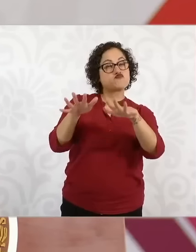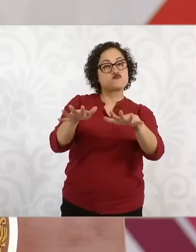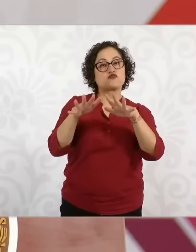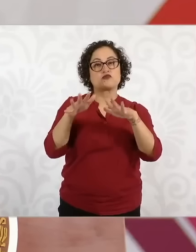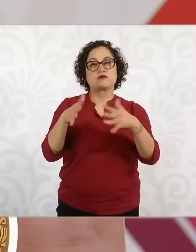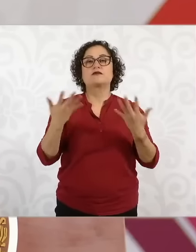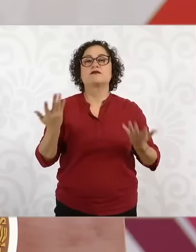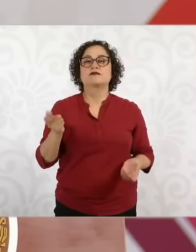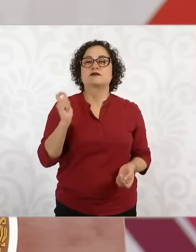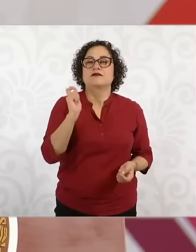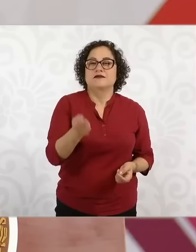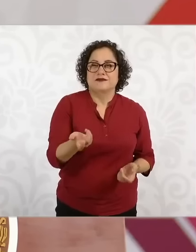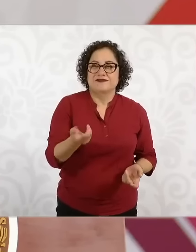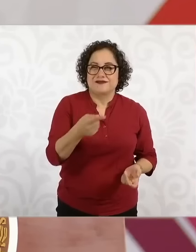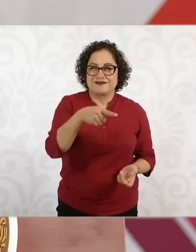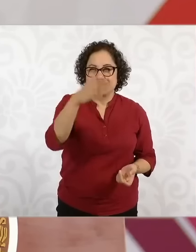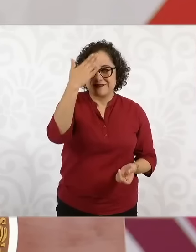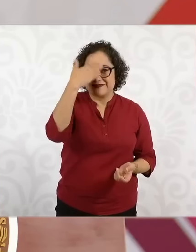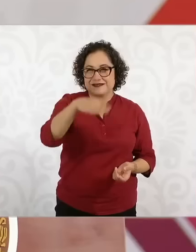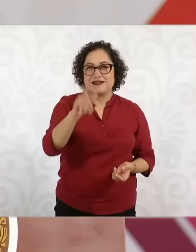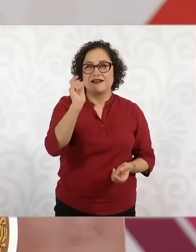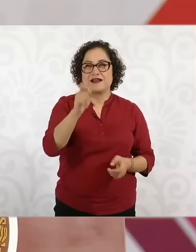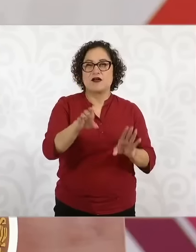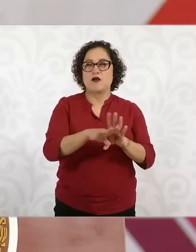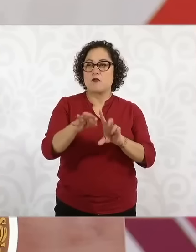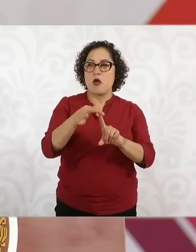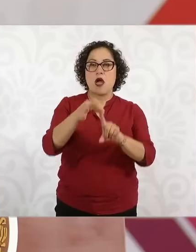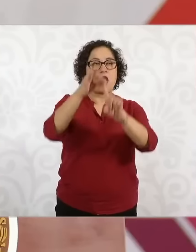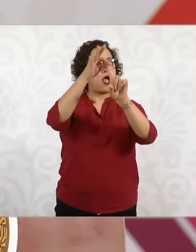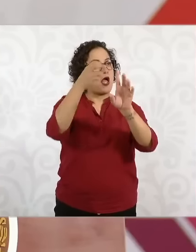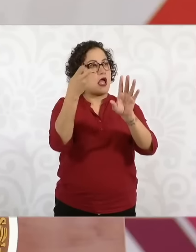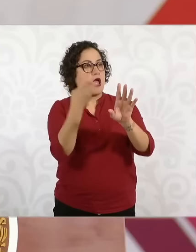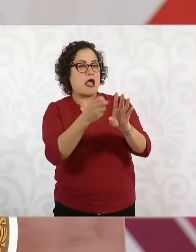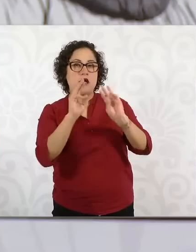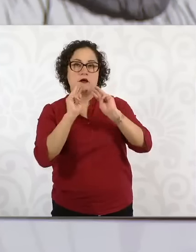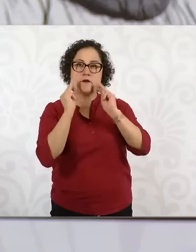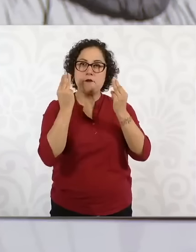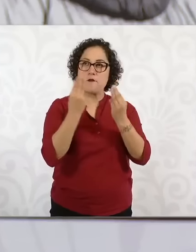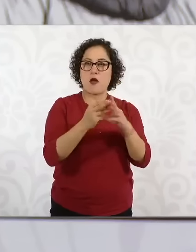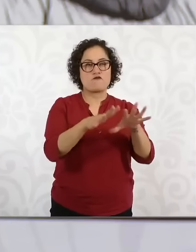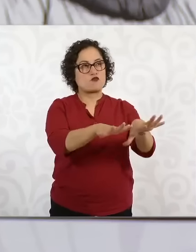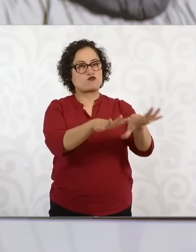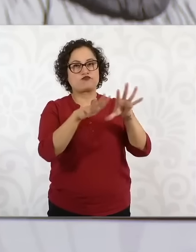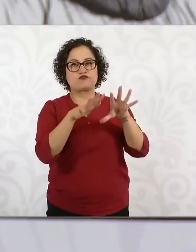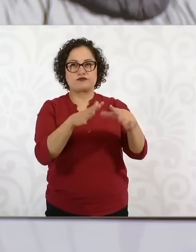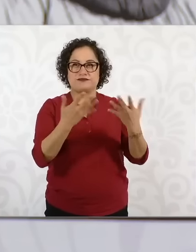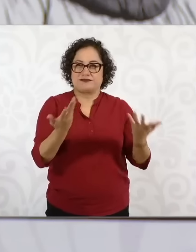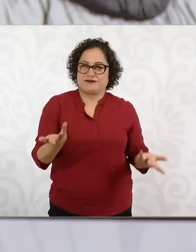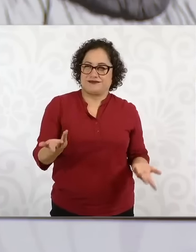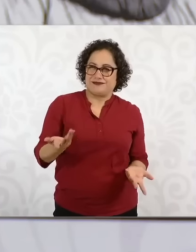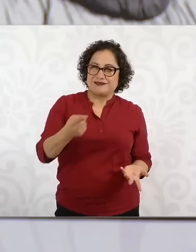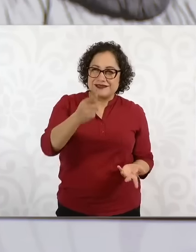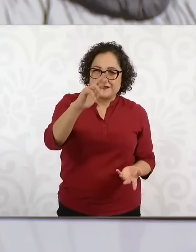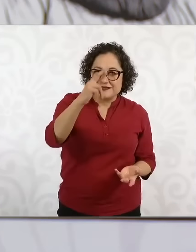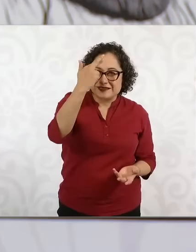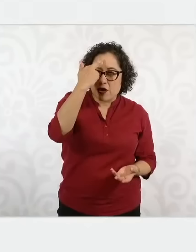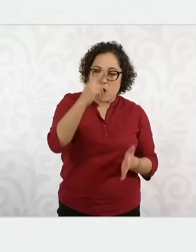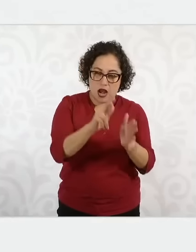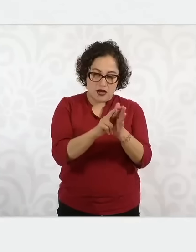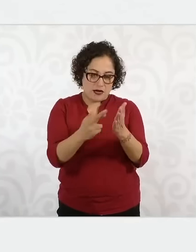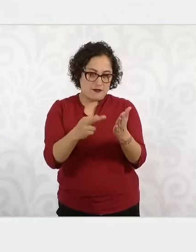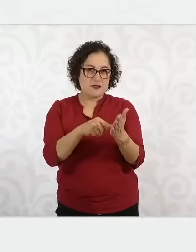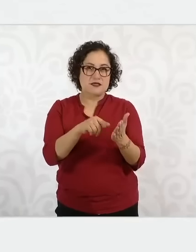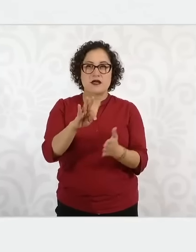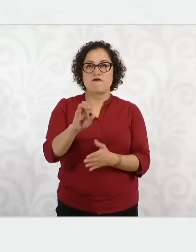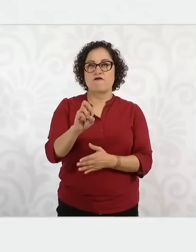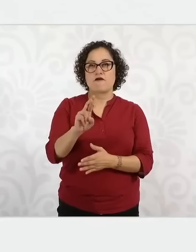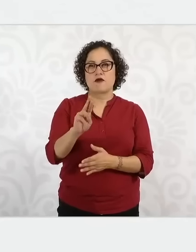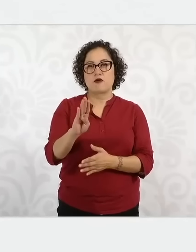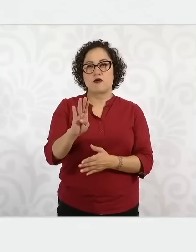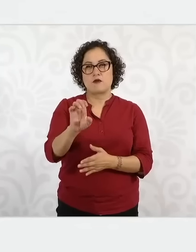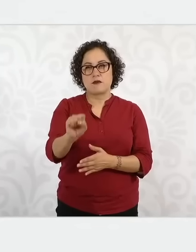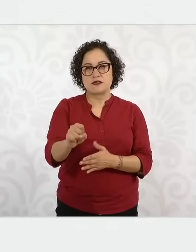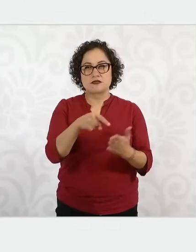grandes personajes de México. Bueno, no salió hasta en la revista Forbes un narcotraficante,